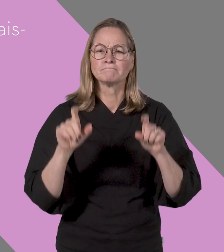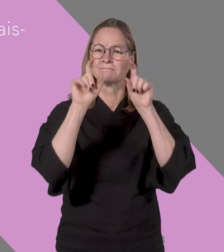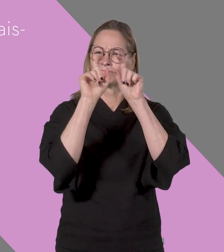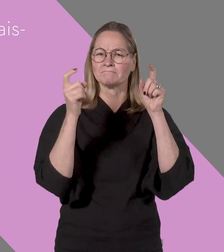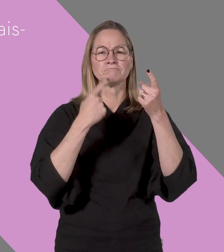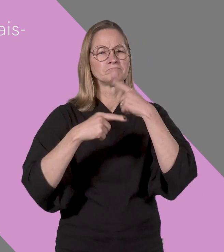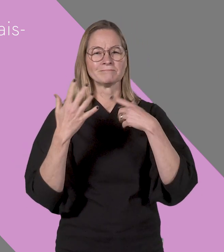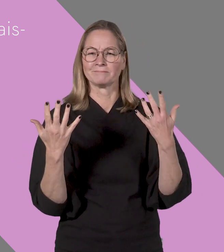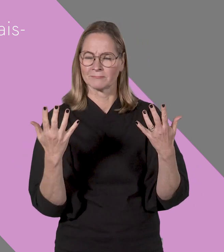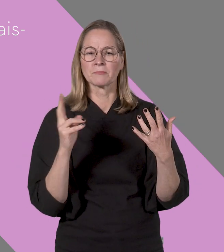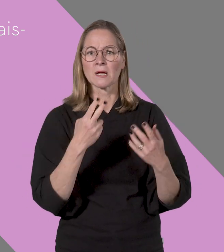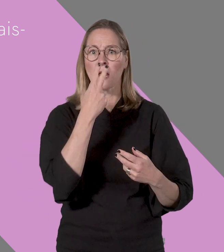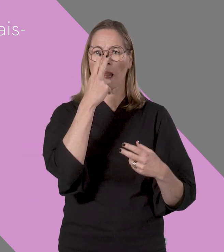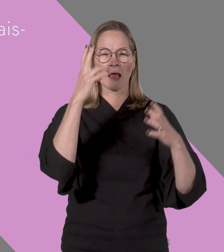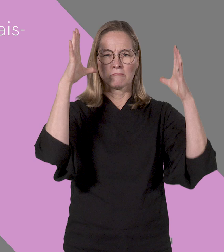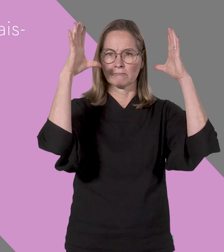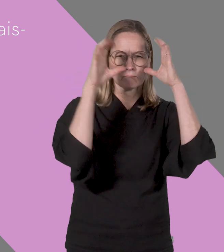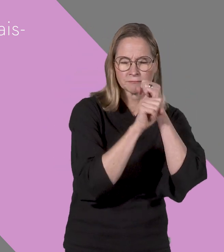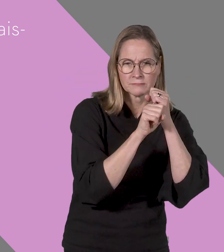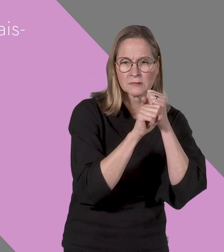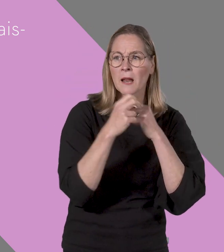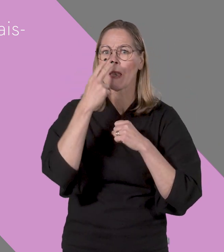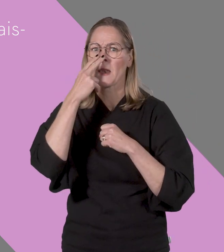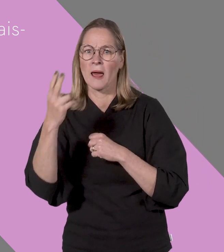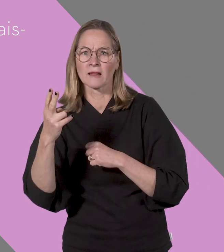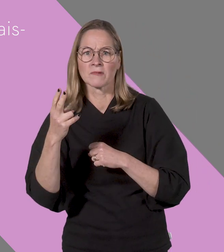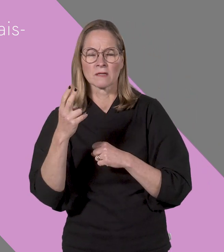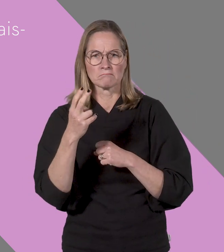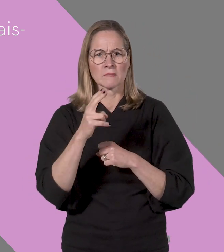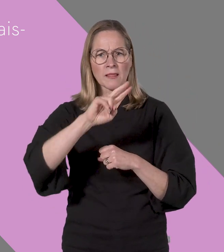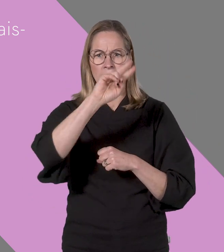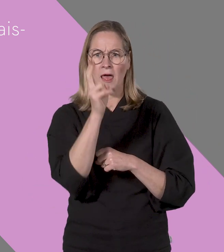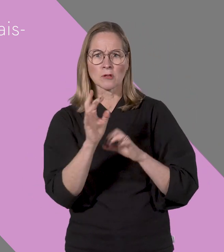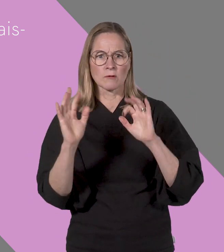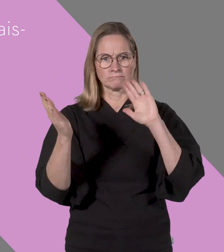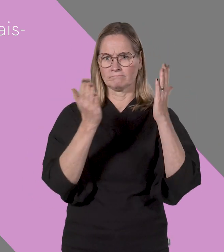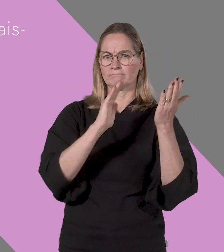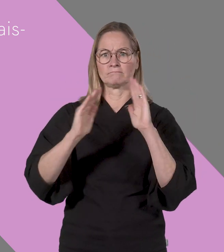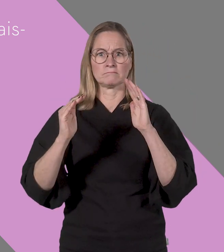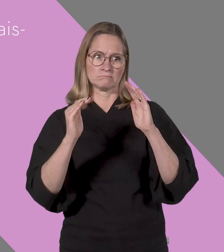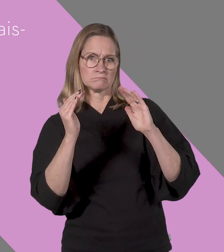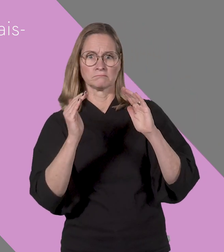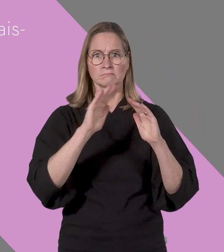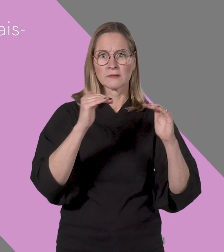Miten näkönsä menettänyt ja näkevä taiteilija peilaavat tasavertaisina -